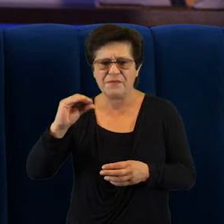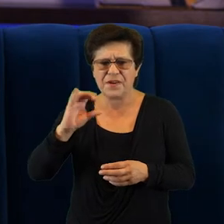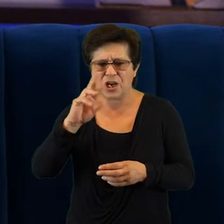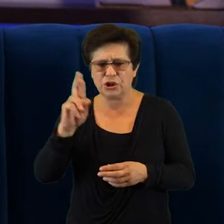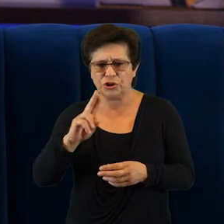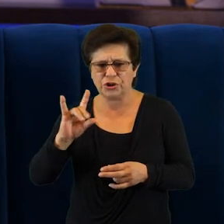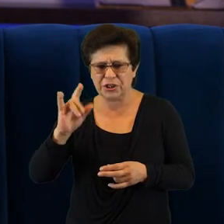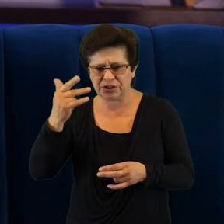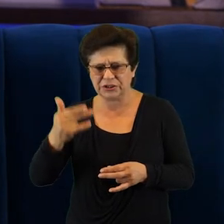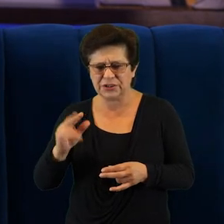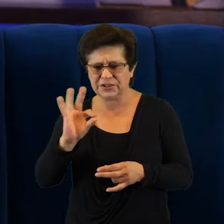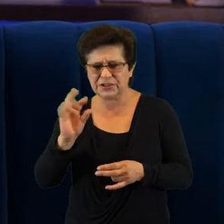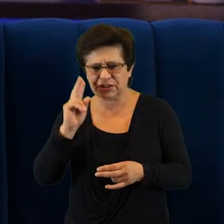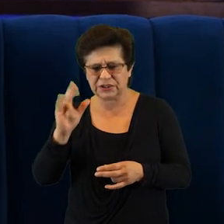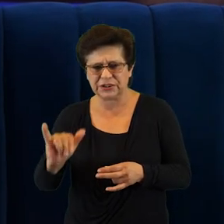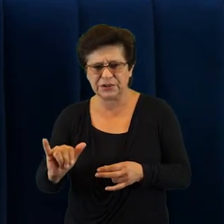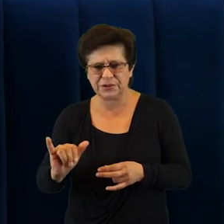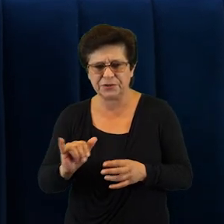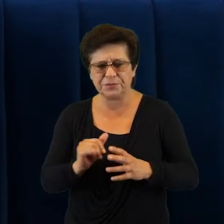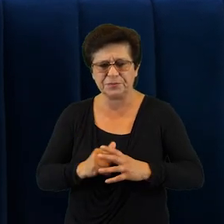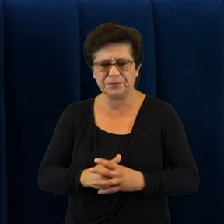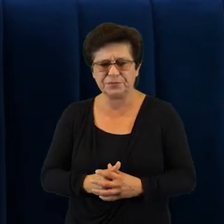był Niemcem z urodzenia i zresztą germanistą z wykształcenia.